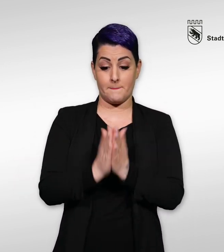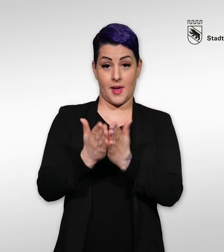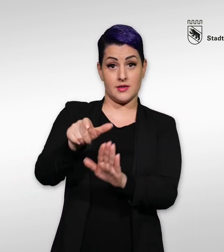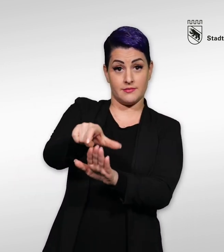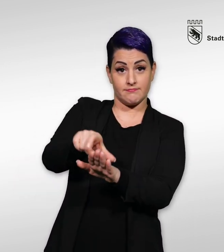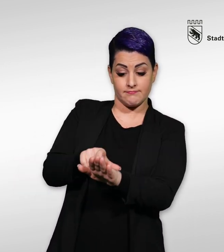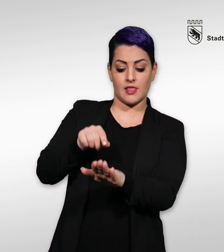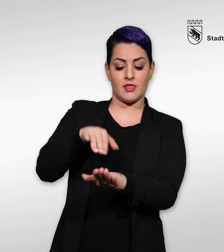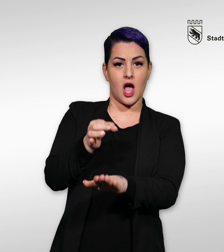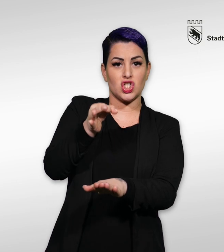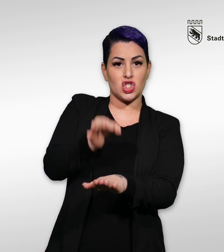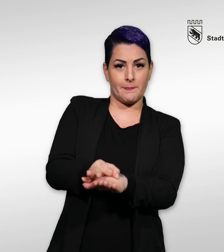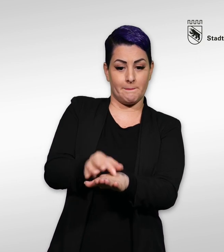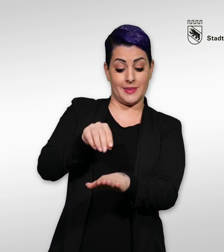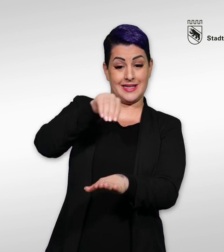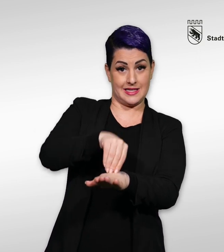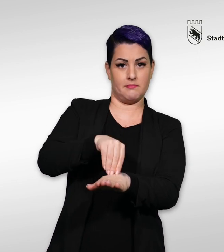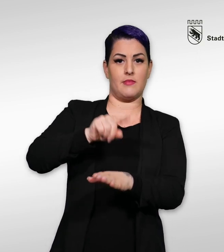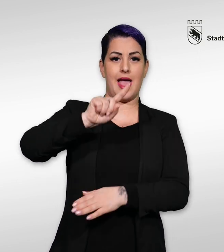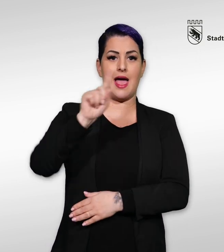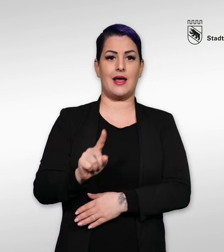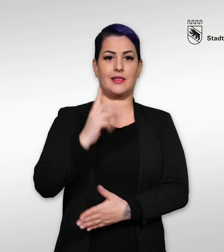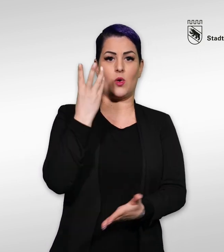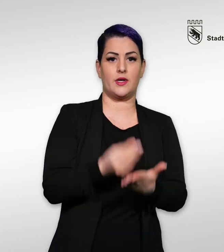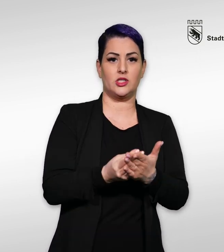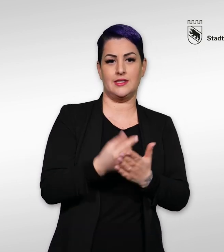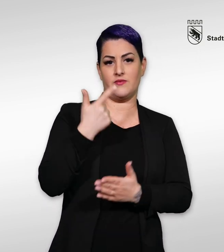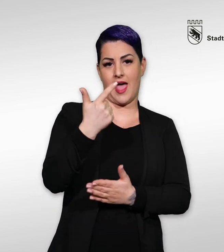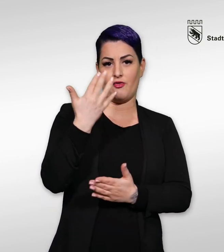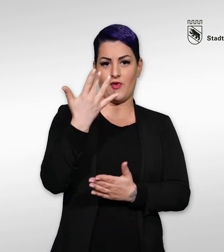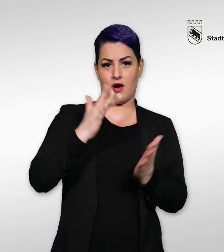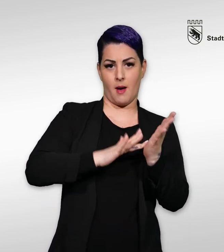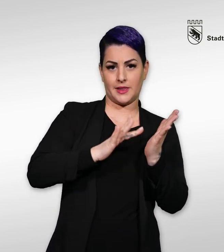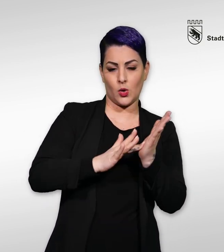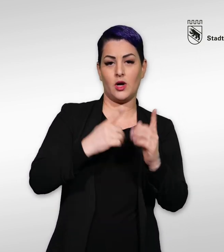Dieser hat einen Chip im Passdeckel, auf dem zwei Fingerabdrücke